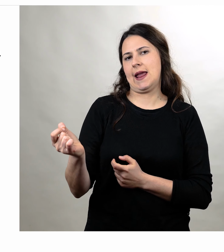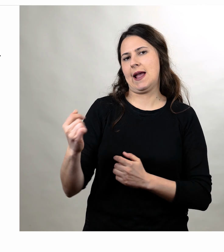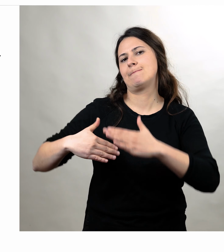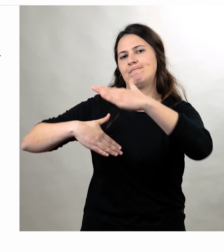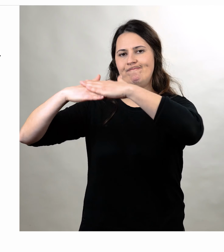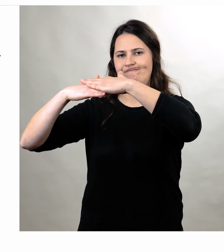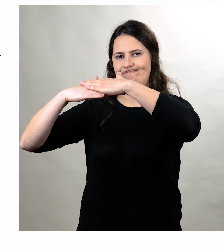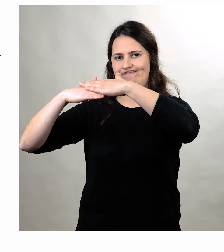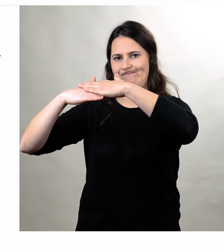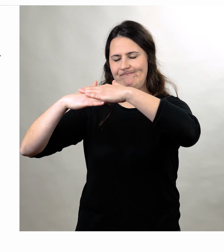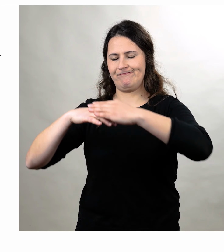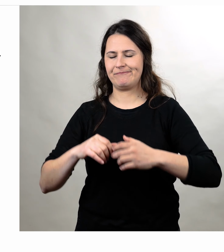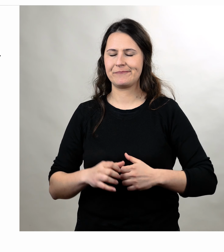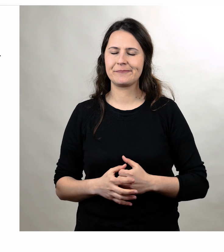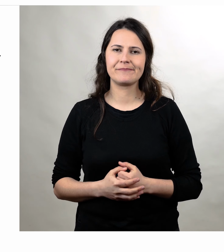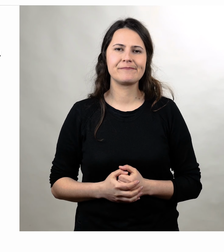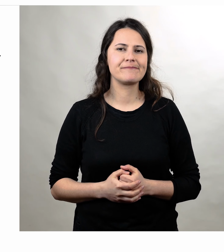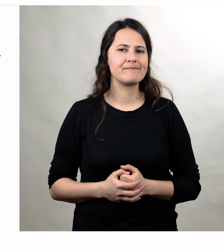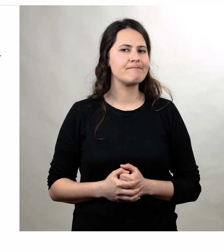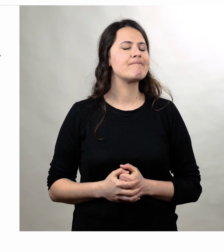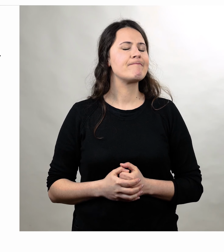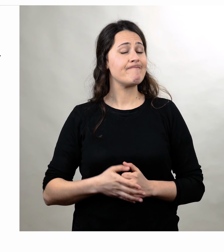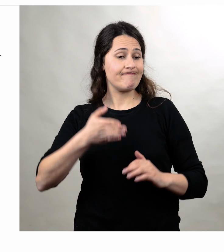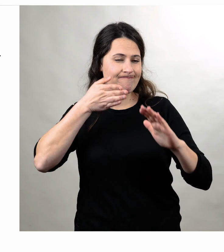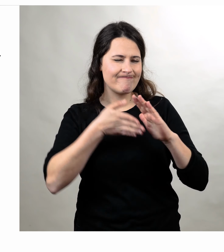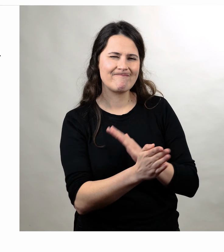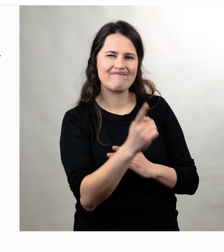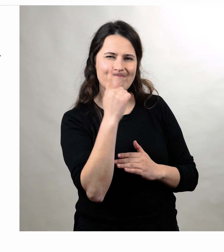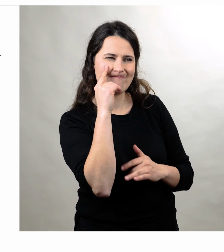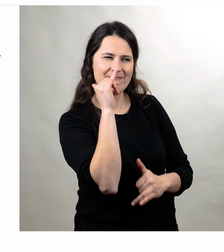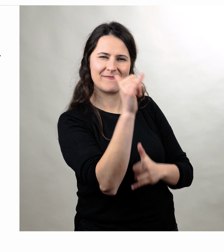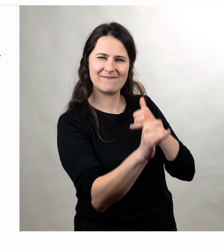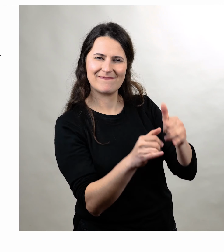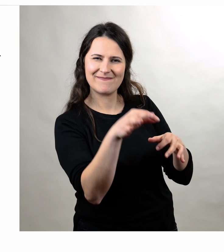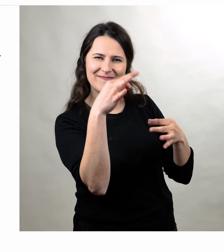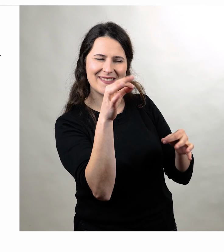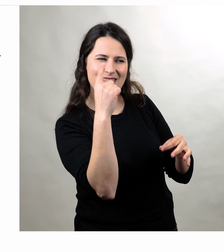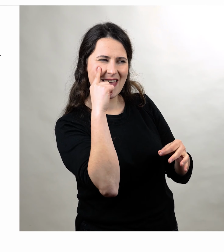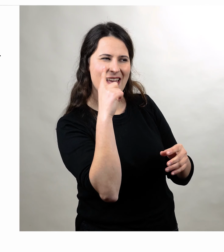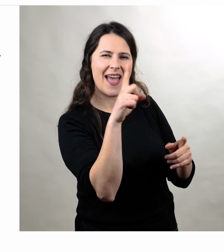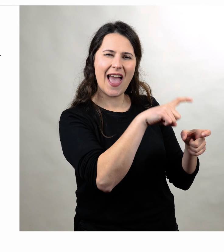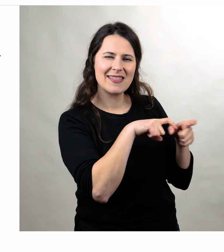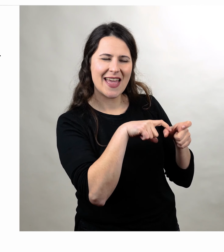Εύκολη σύγκριση διαφορετικών εταιρειών ακτοπλοϊκών εισιτηρίων: